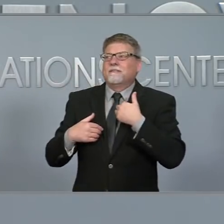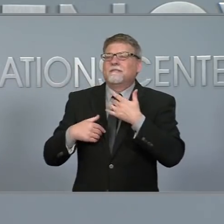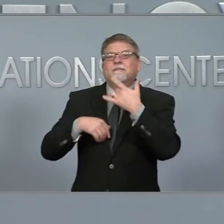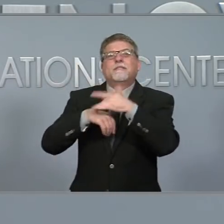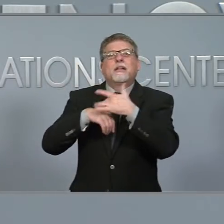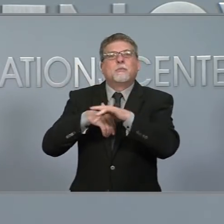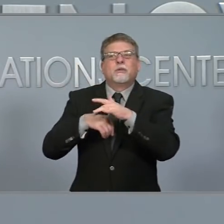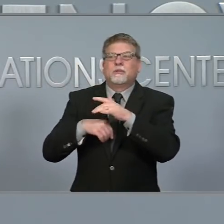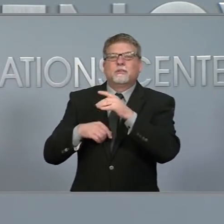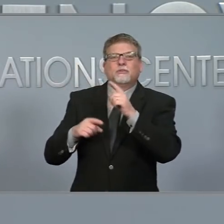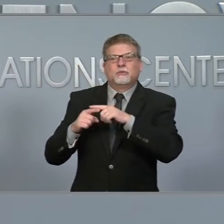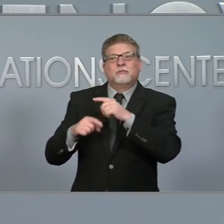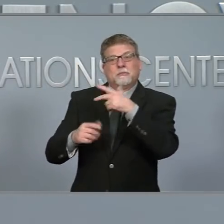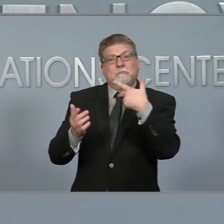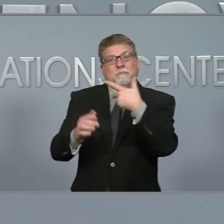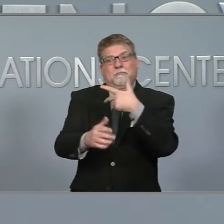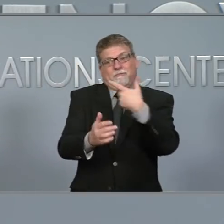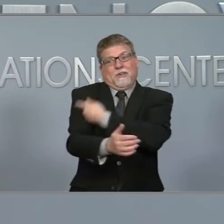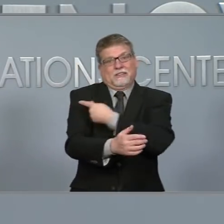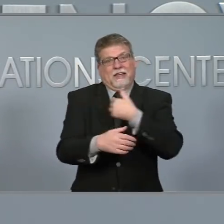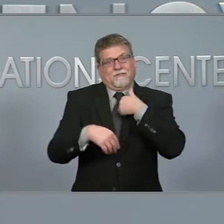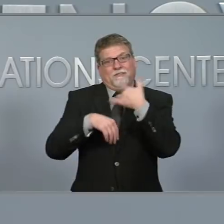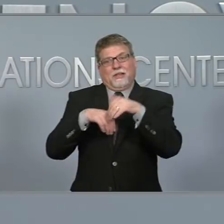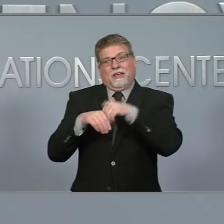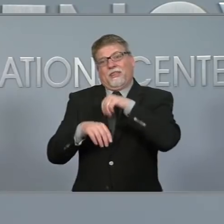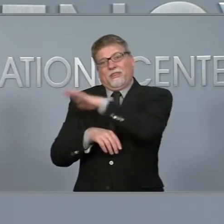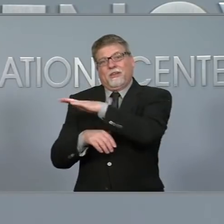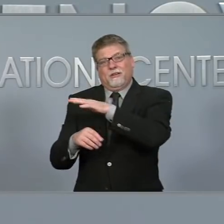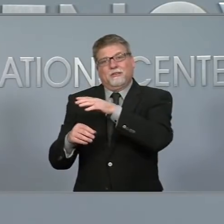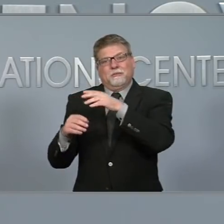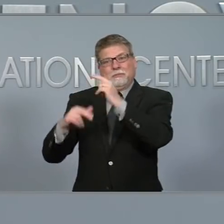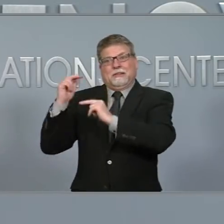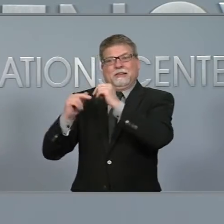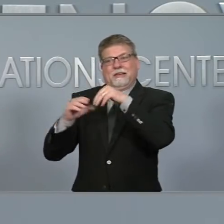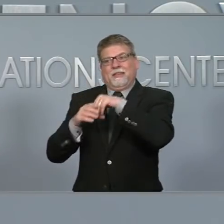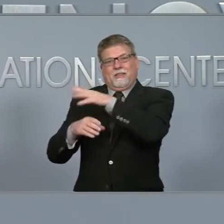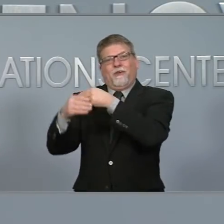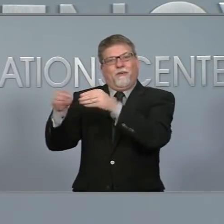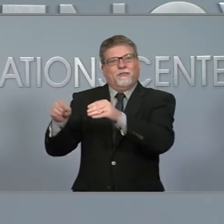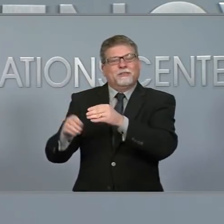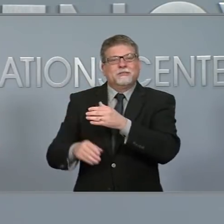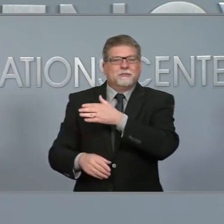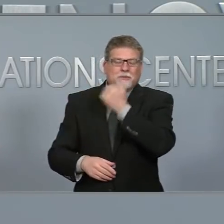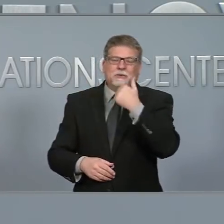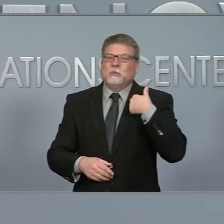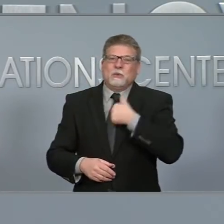cosa cerciorarnos que